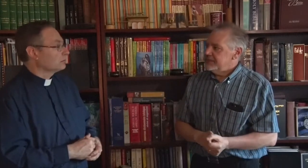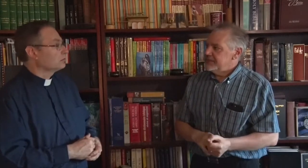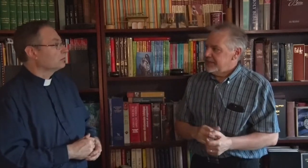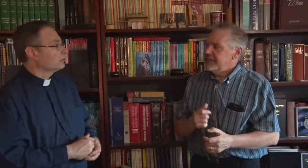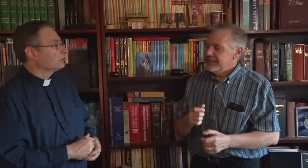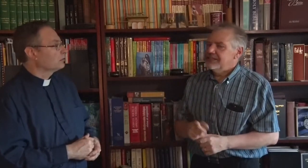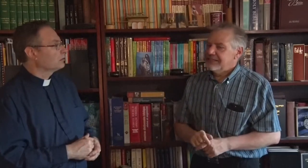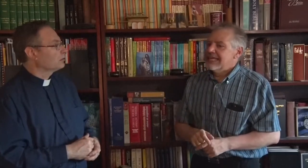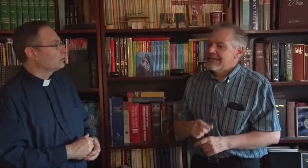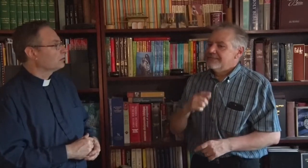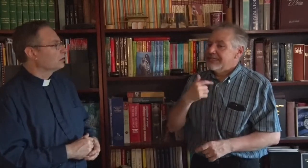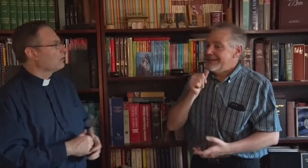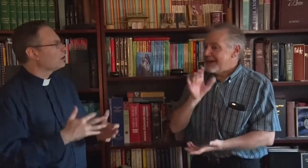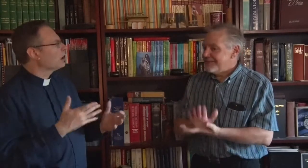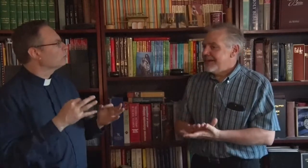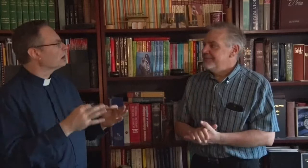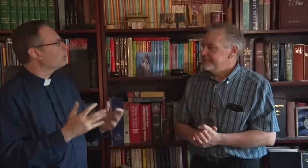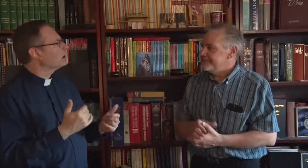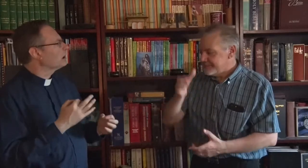C’est… ma femme… Depuis combien de temps?